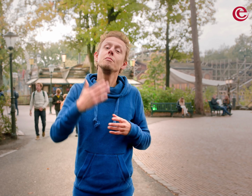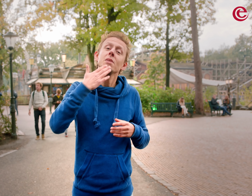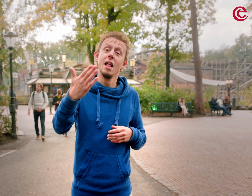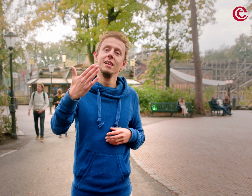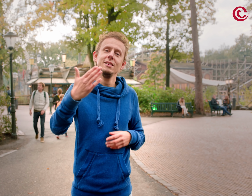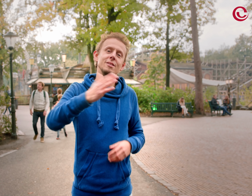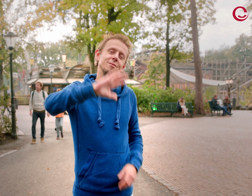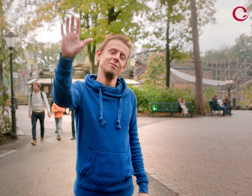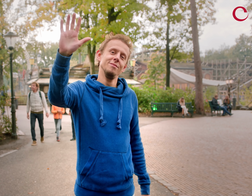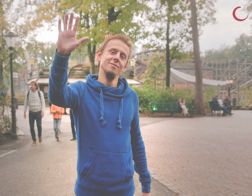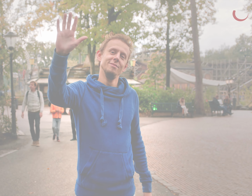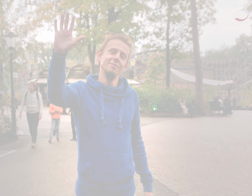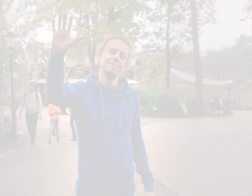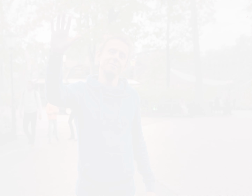Tobias zwaait gedag.